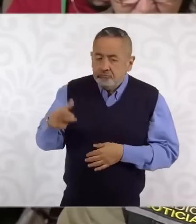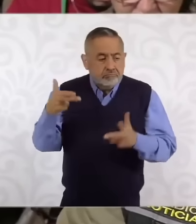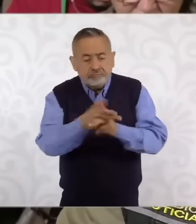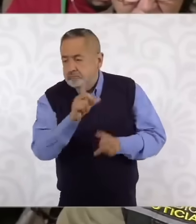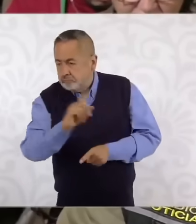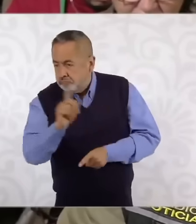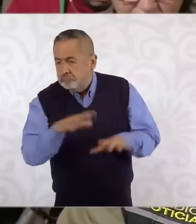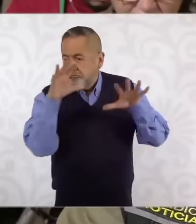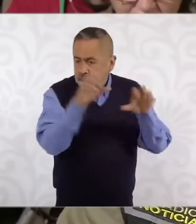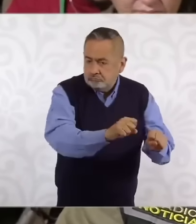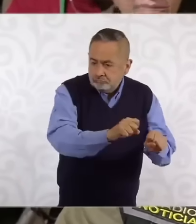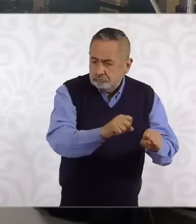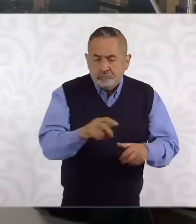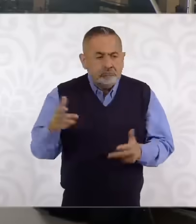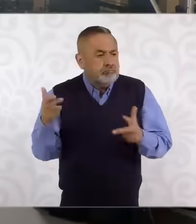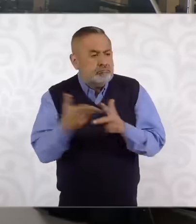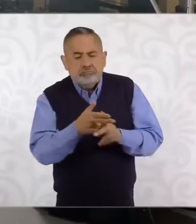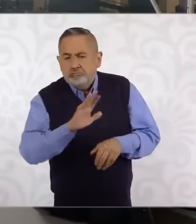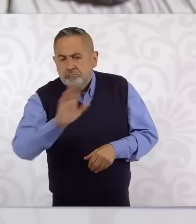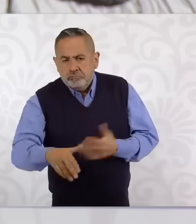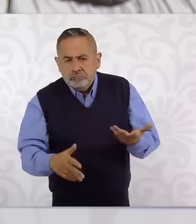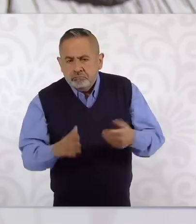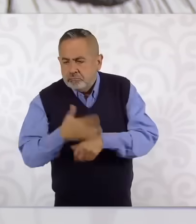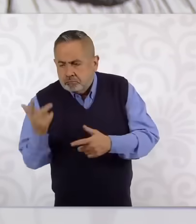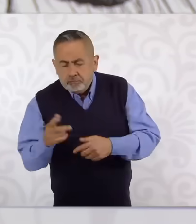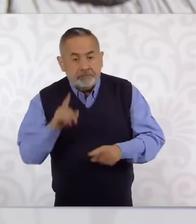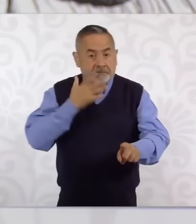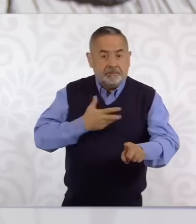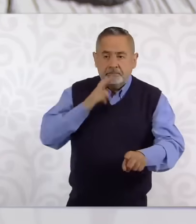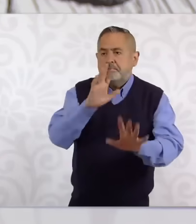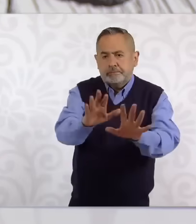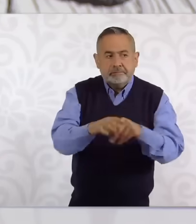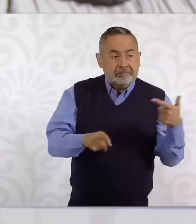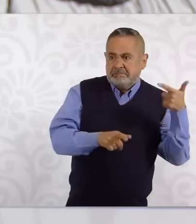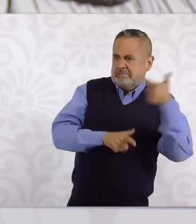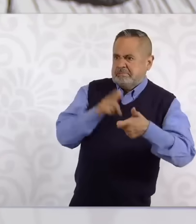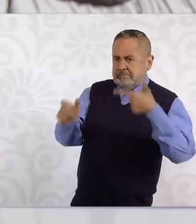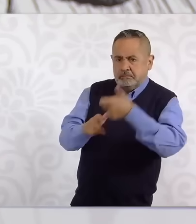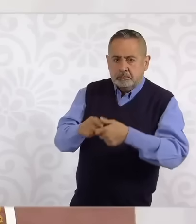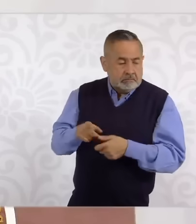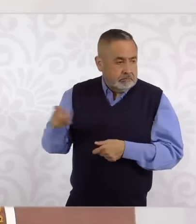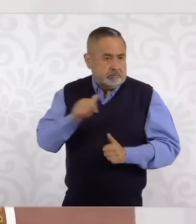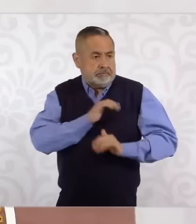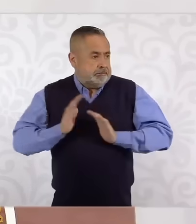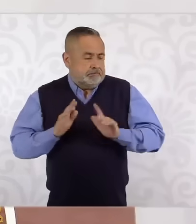¿por qué lo pues? Porque fueron agredidos los elementos del ejército y respondieron de acuerdo